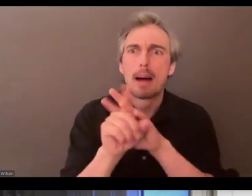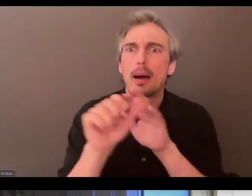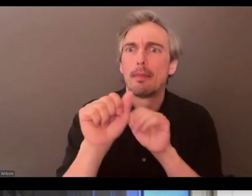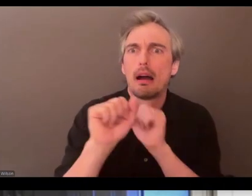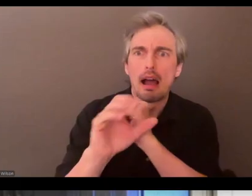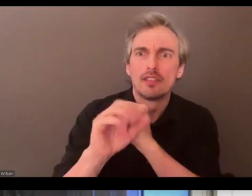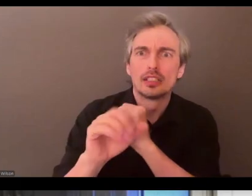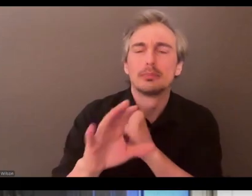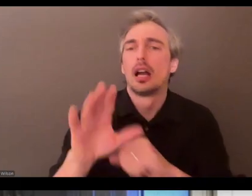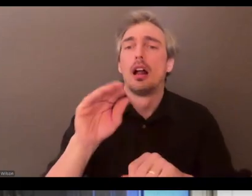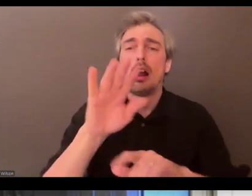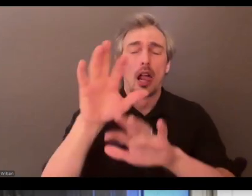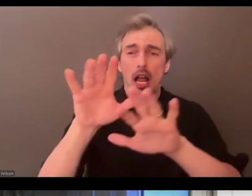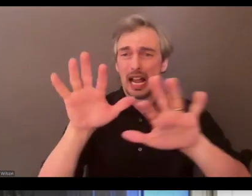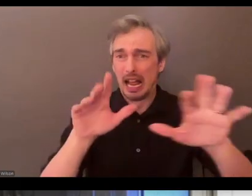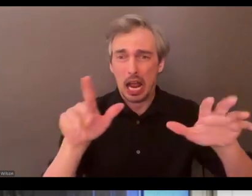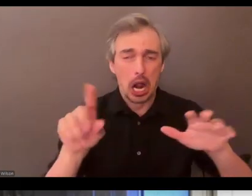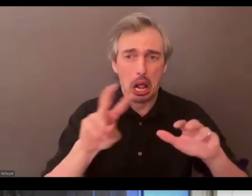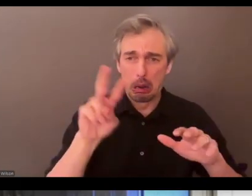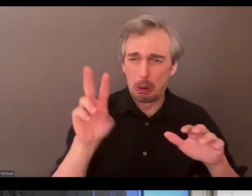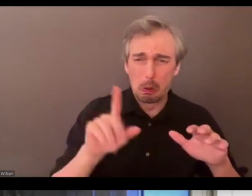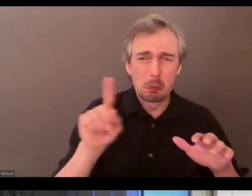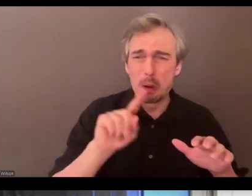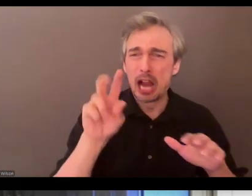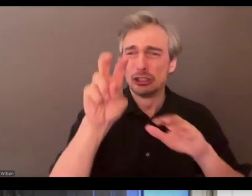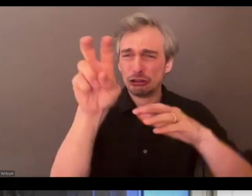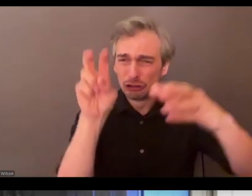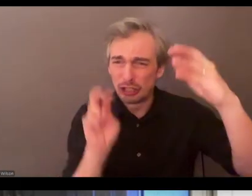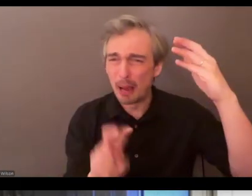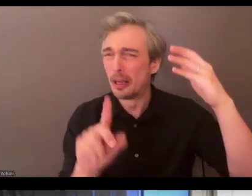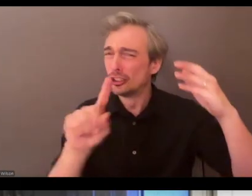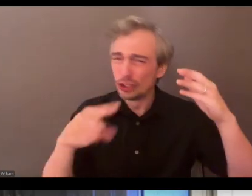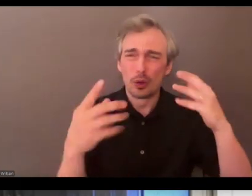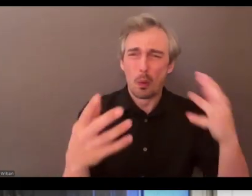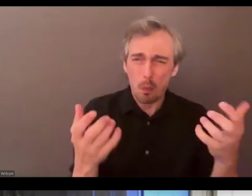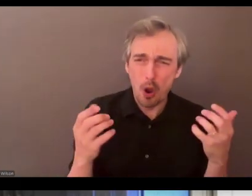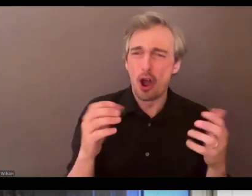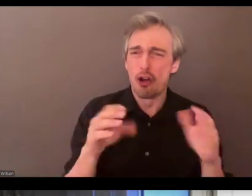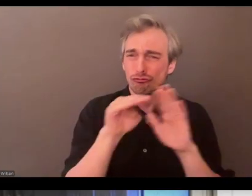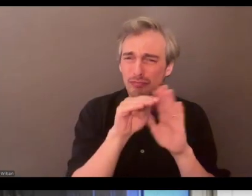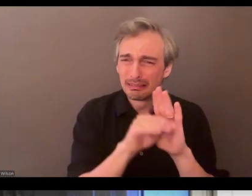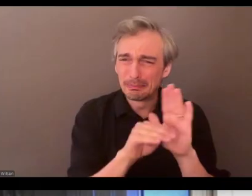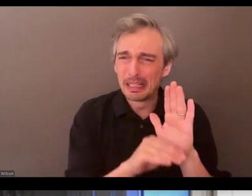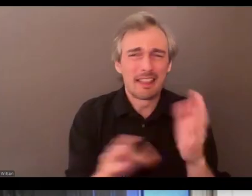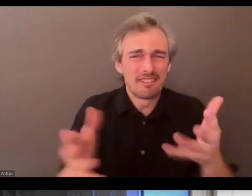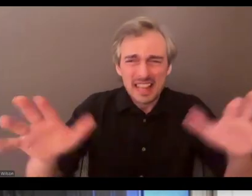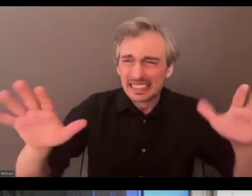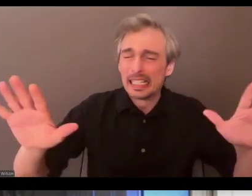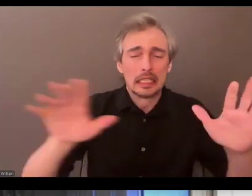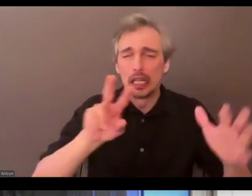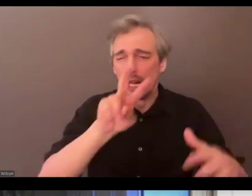どこにあるの？どこにあるの？ただレシピが欲しいだけなのに。 それが視覚的ノイズの完璧な例です。